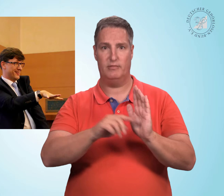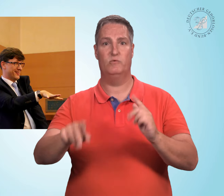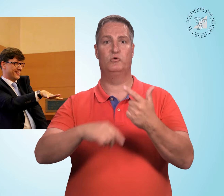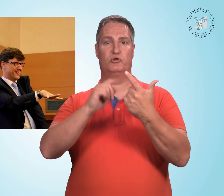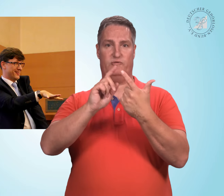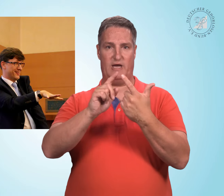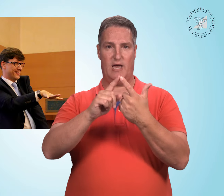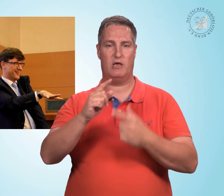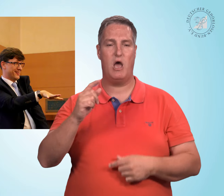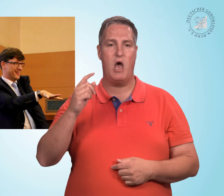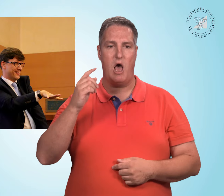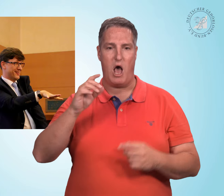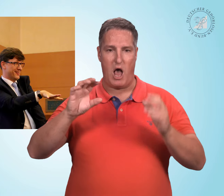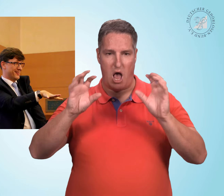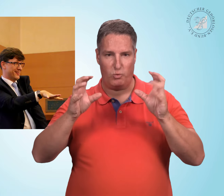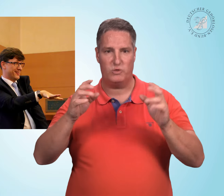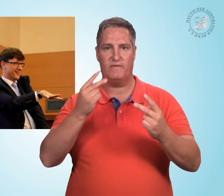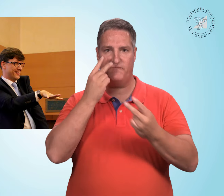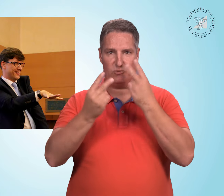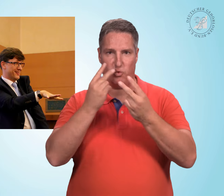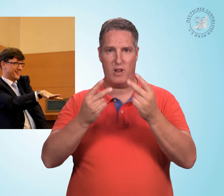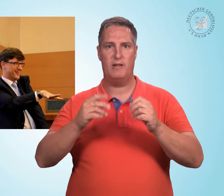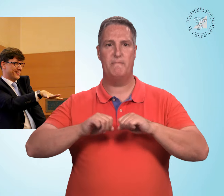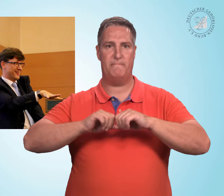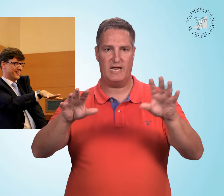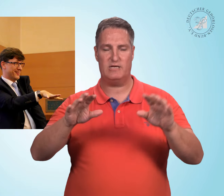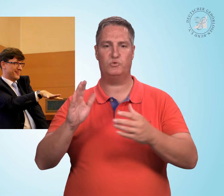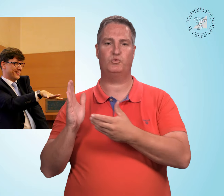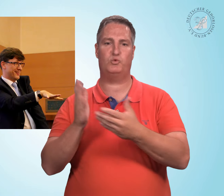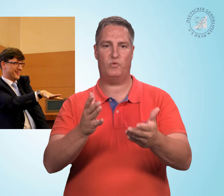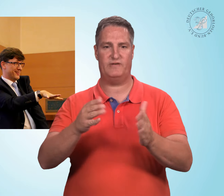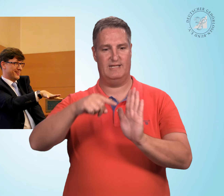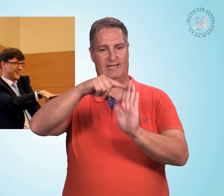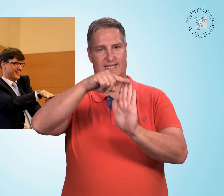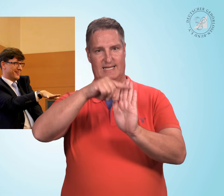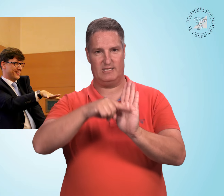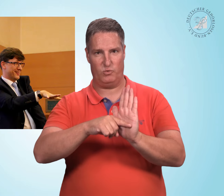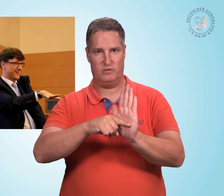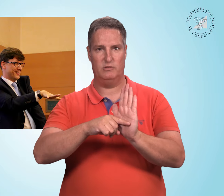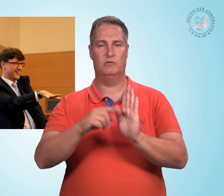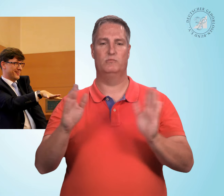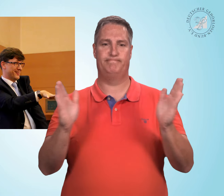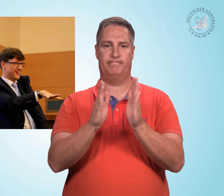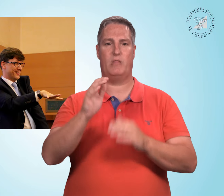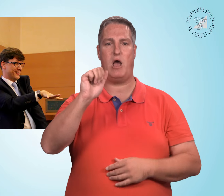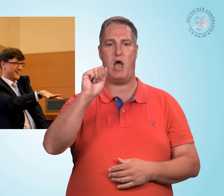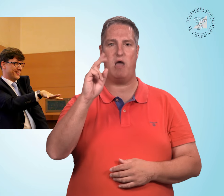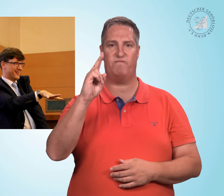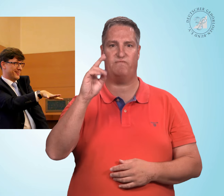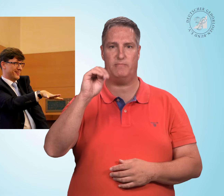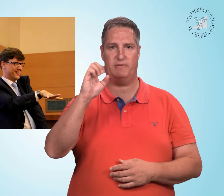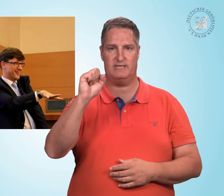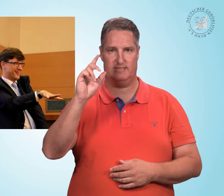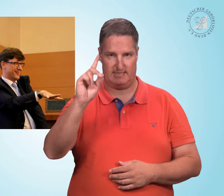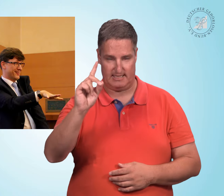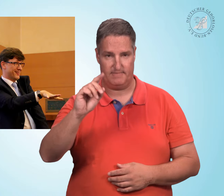„Audiovisual Media Services Directive“ (AVMSD) und